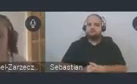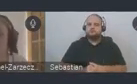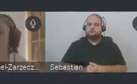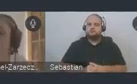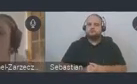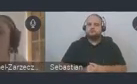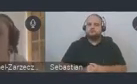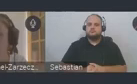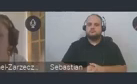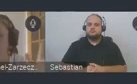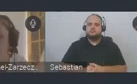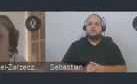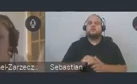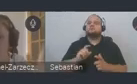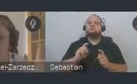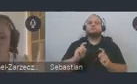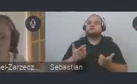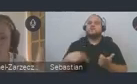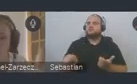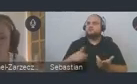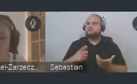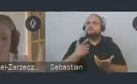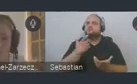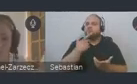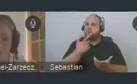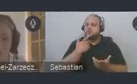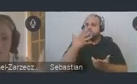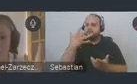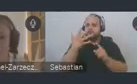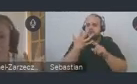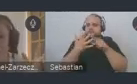I czemu nam to wszystko w ogóle służy? Czemu nam służy te pięć elementów?